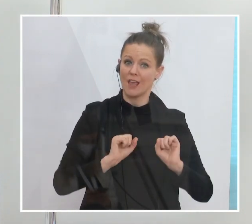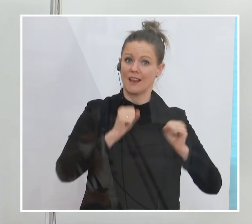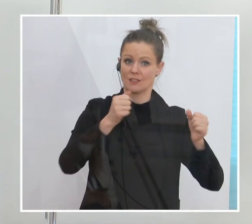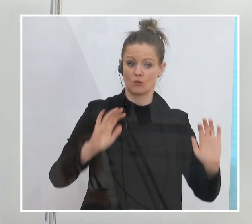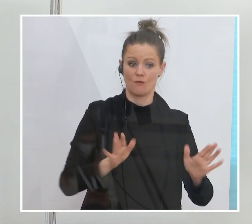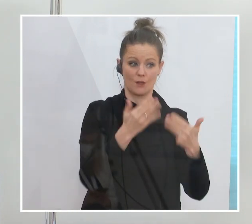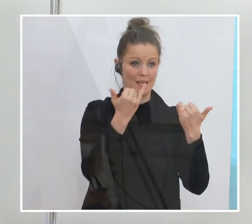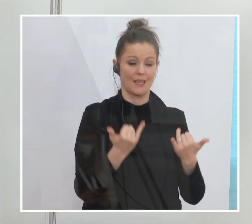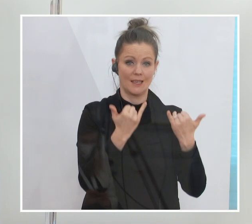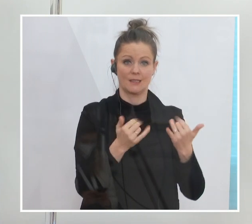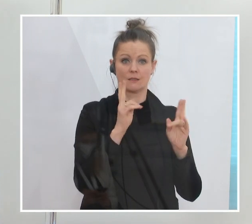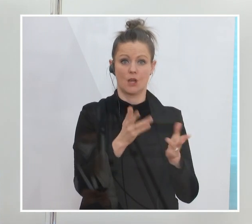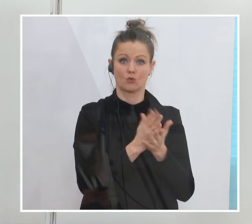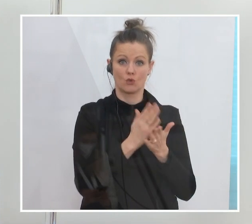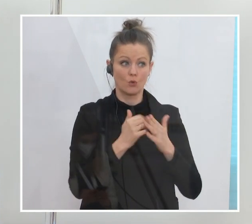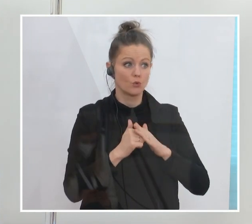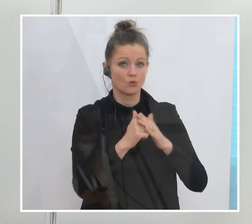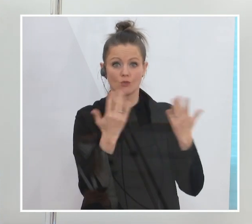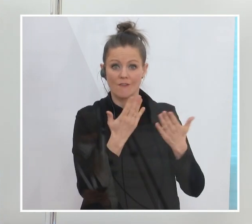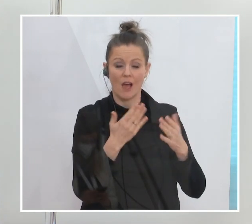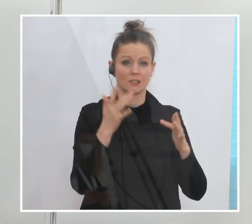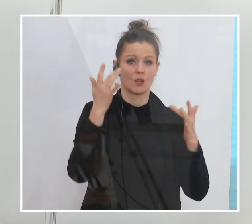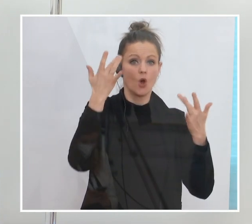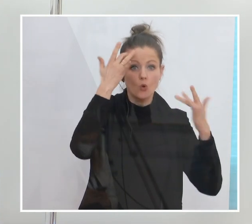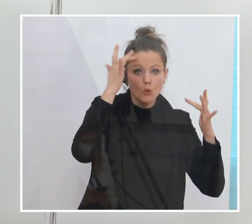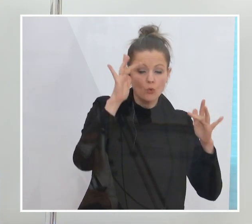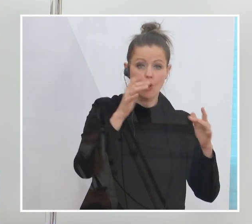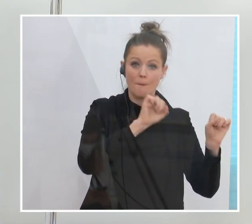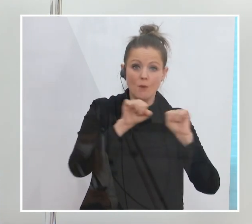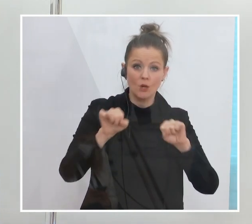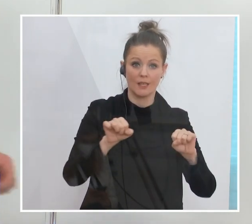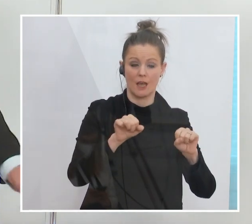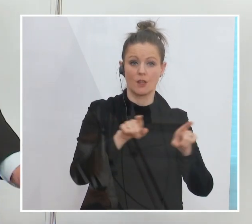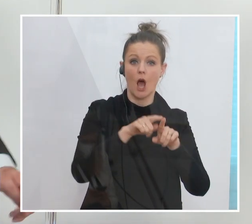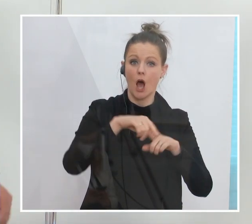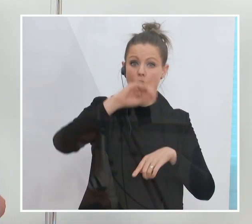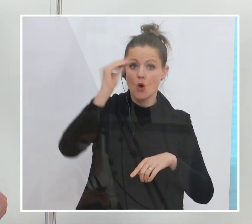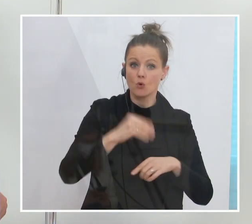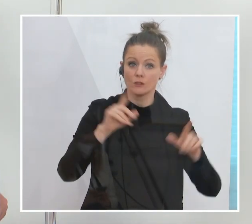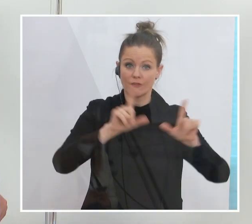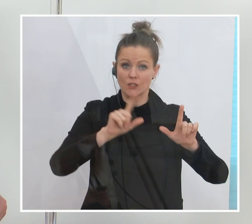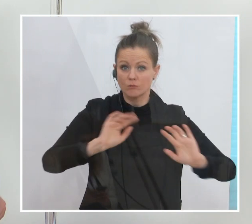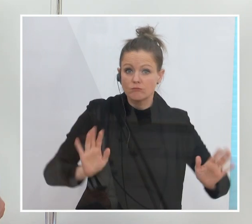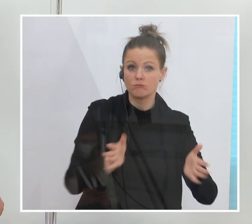auch schon unterstützen an Kulturmöglichkeiten, an Kunstveranstaltungen im Rahmen dessen,